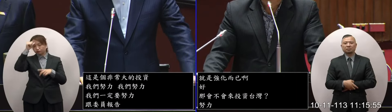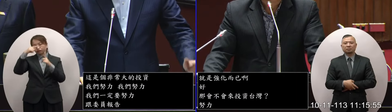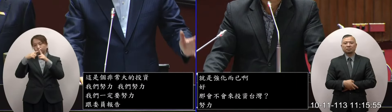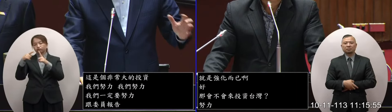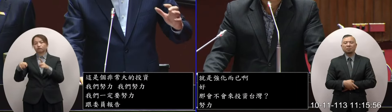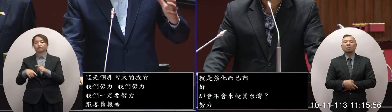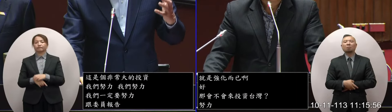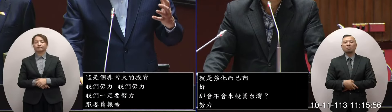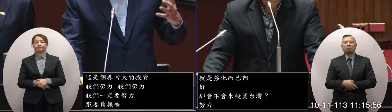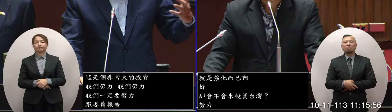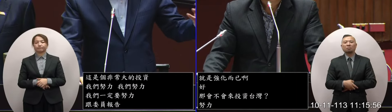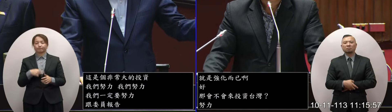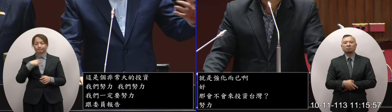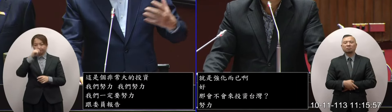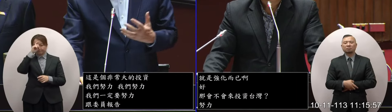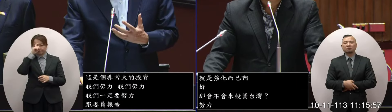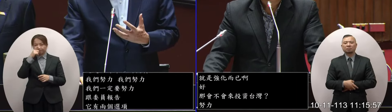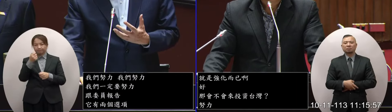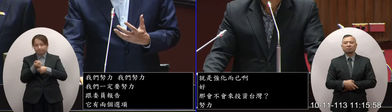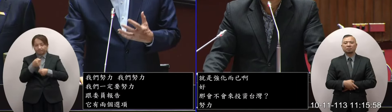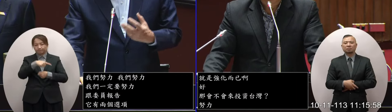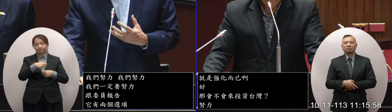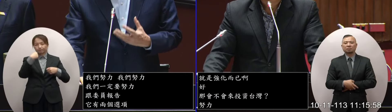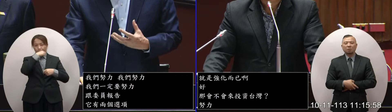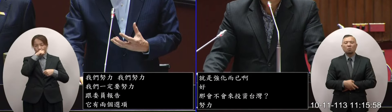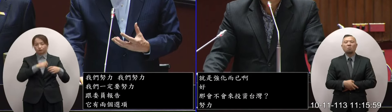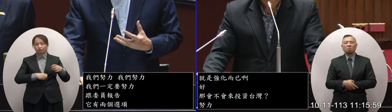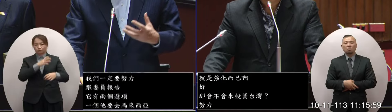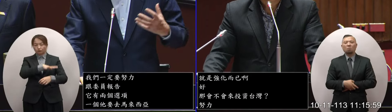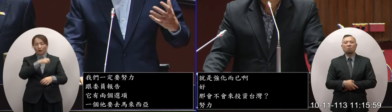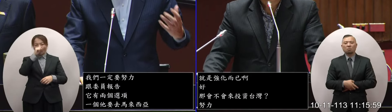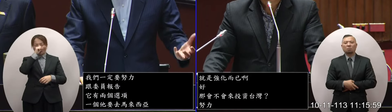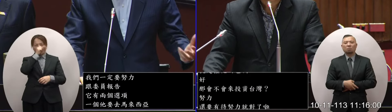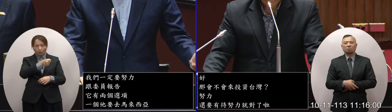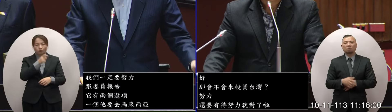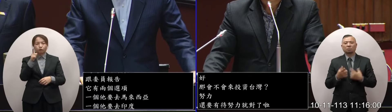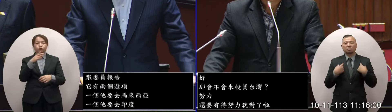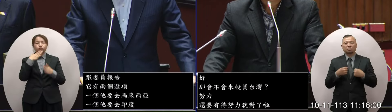所以我們是希望他留在台灣 台灣的優勢要讓他充分的了解